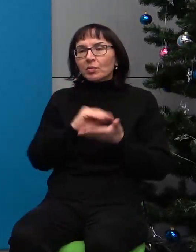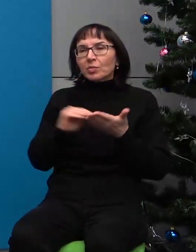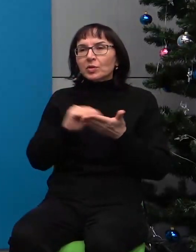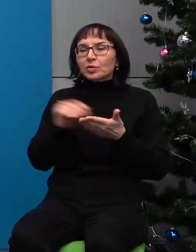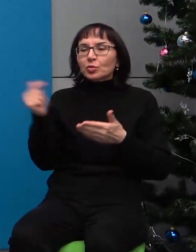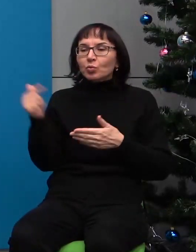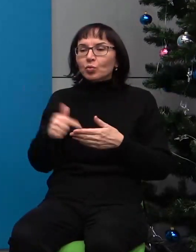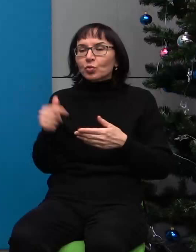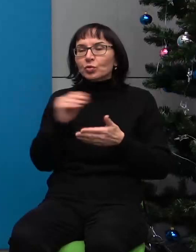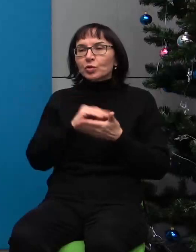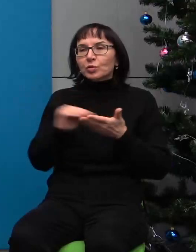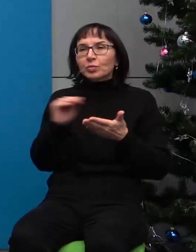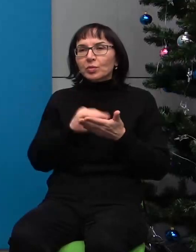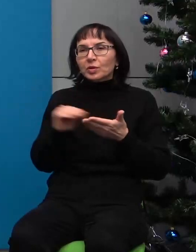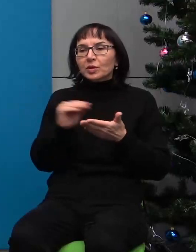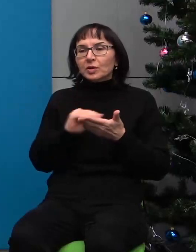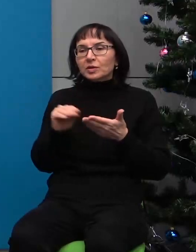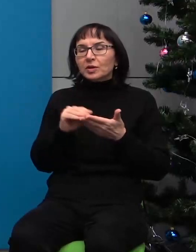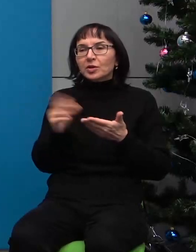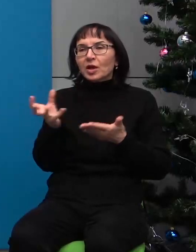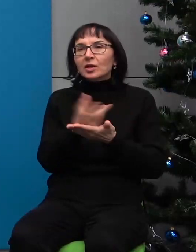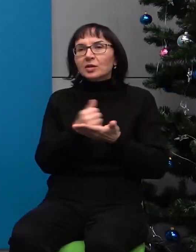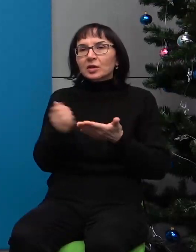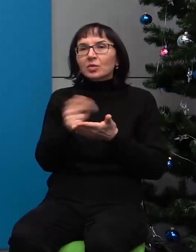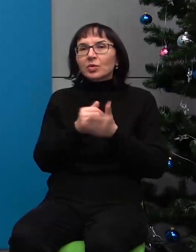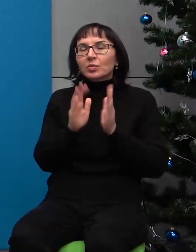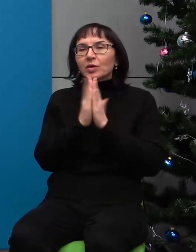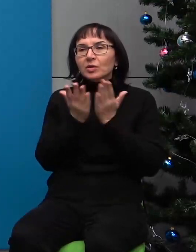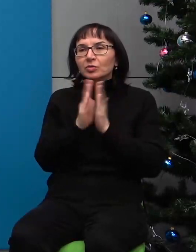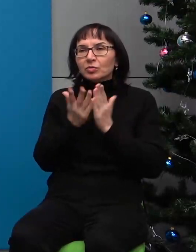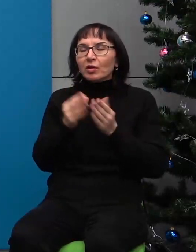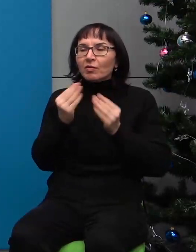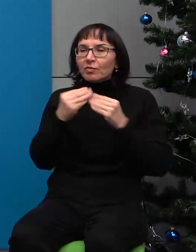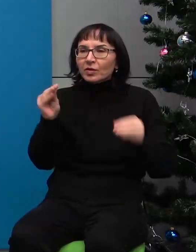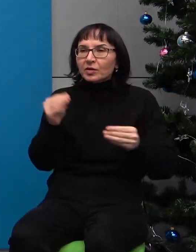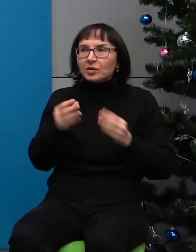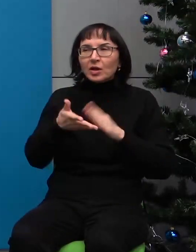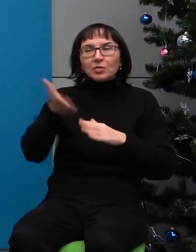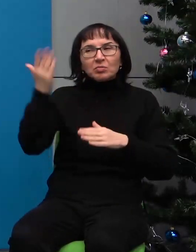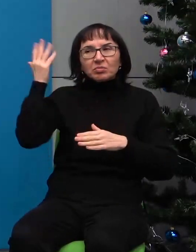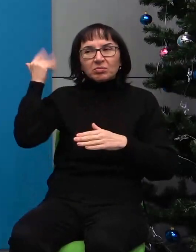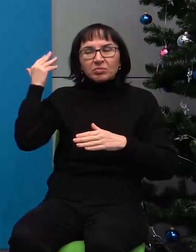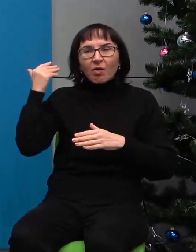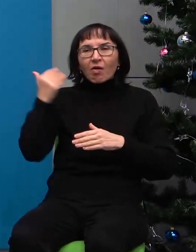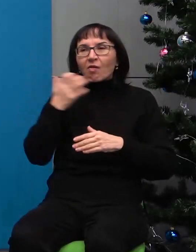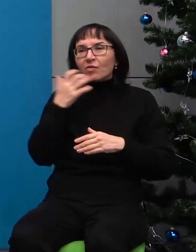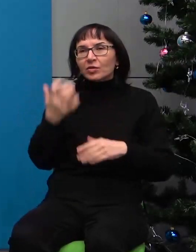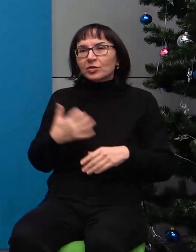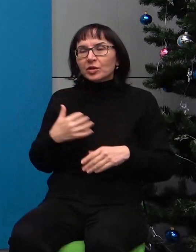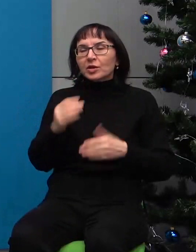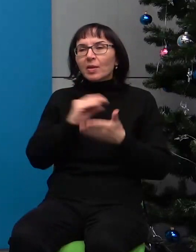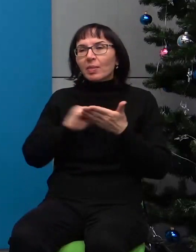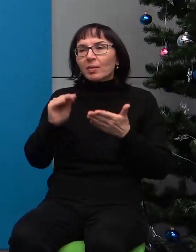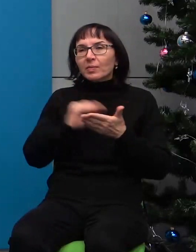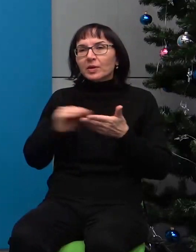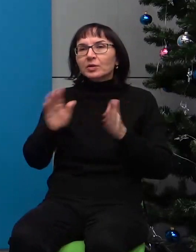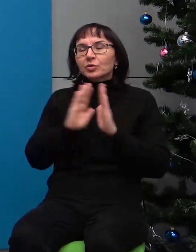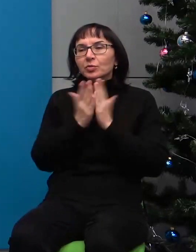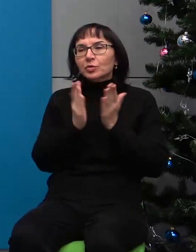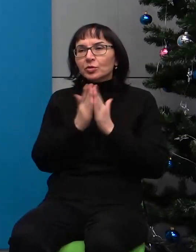Zarobiłem w tej książce więcej niż na wszystkich razem poprzednich. I chodzi o to, że napisaliśmy tą książkę u dobrego wydawcy,